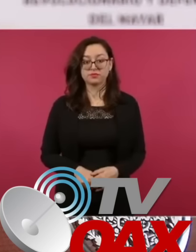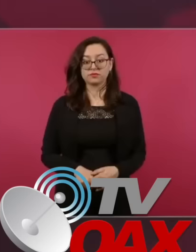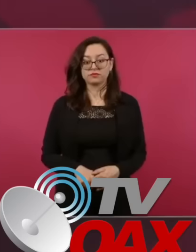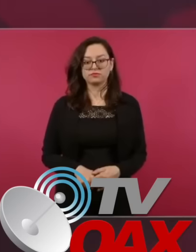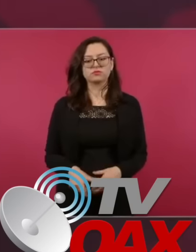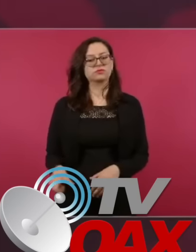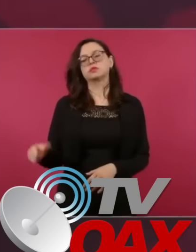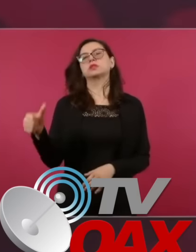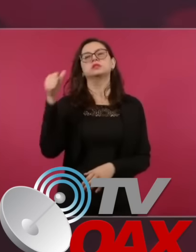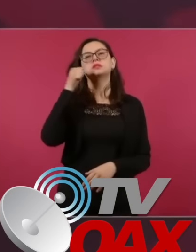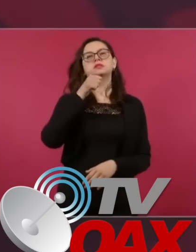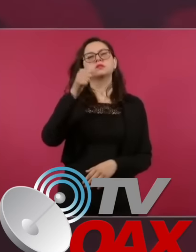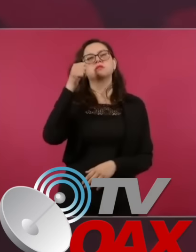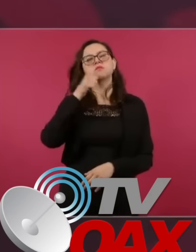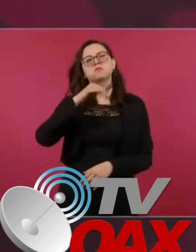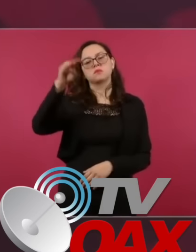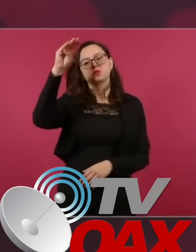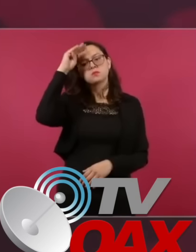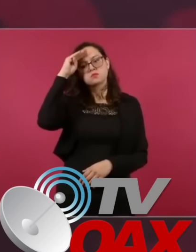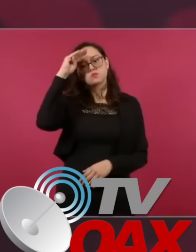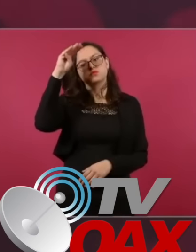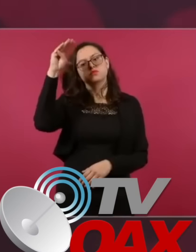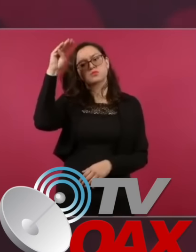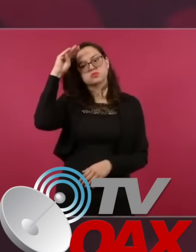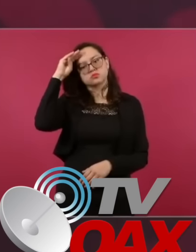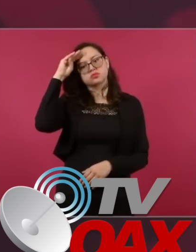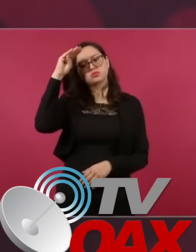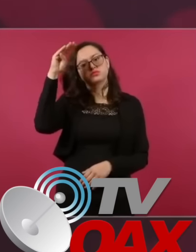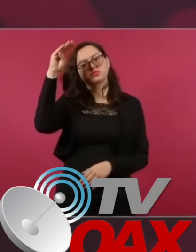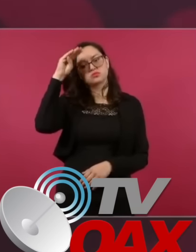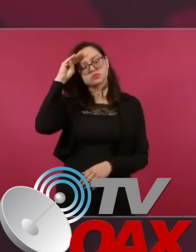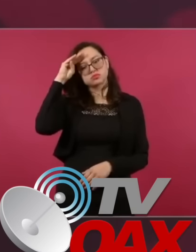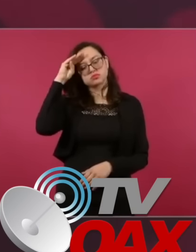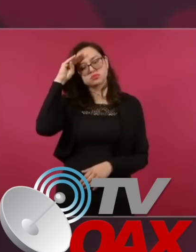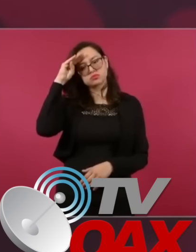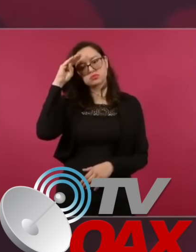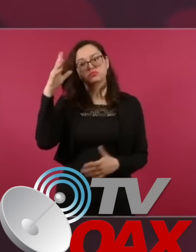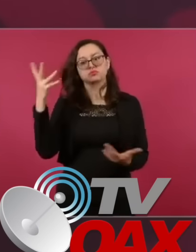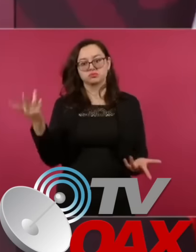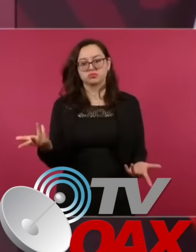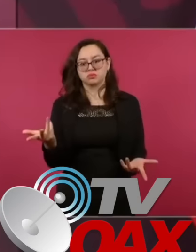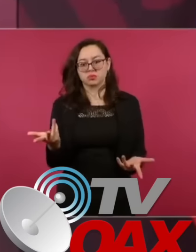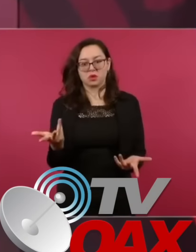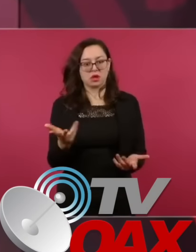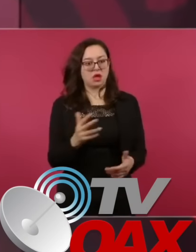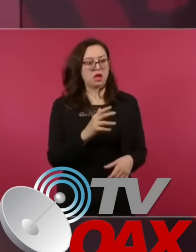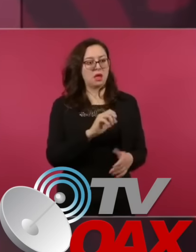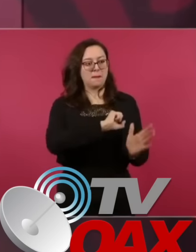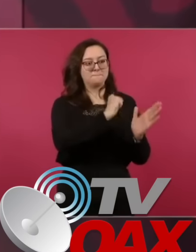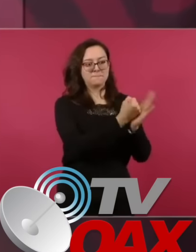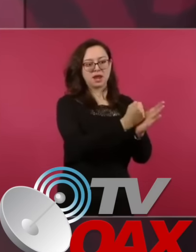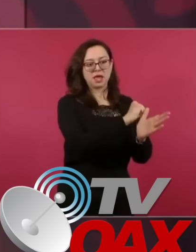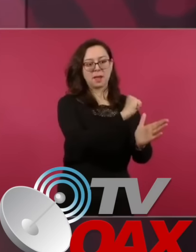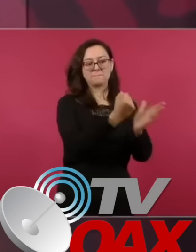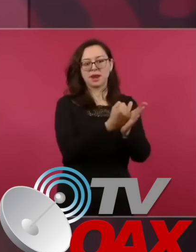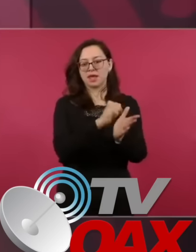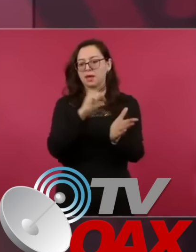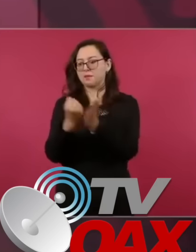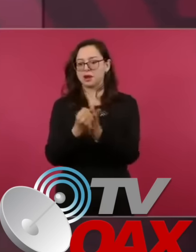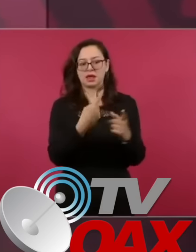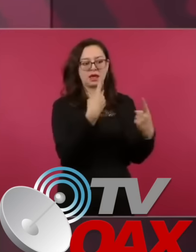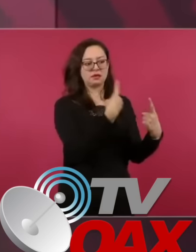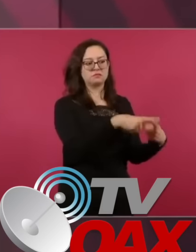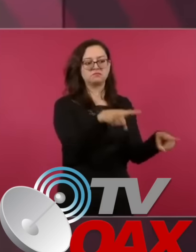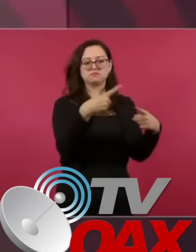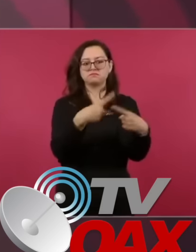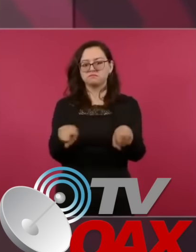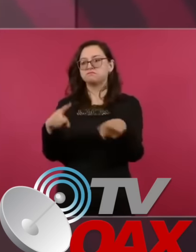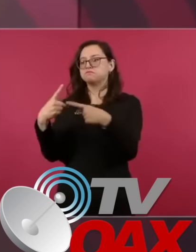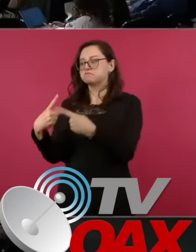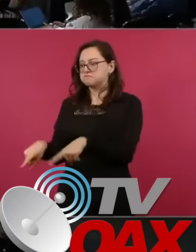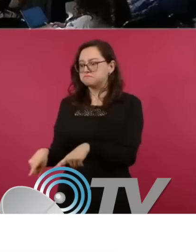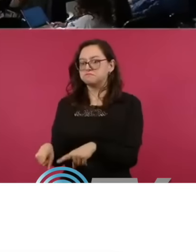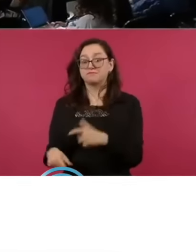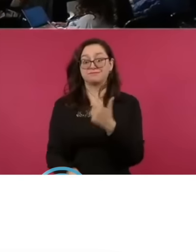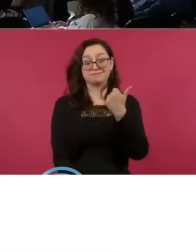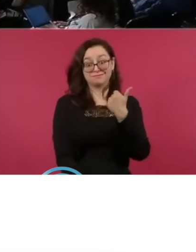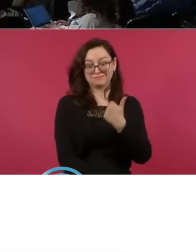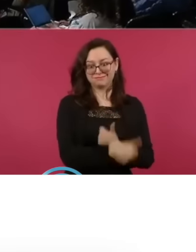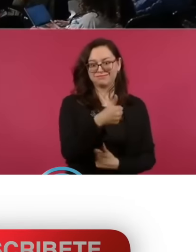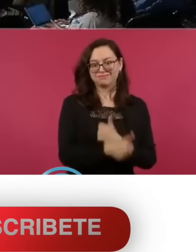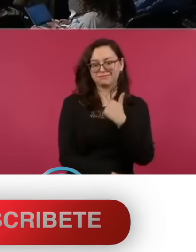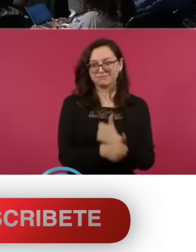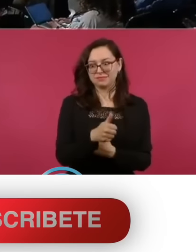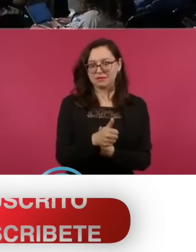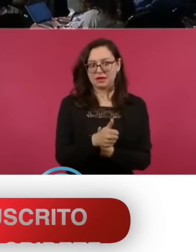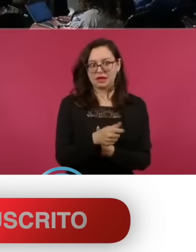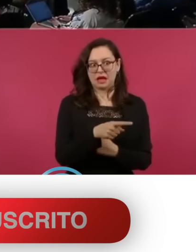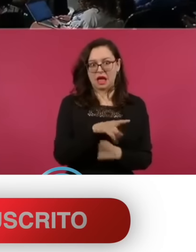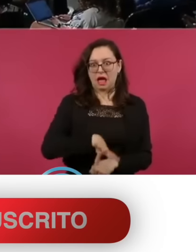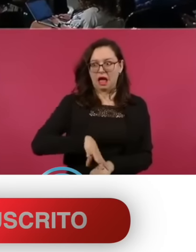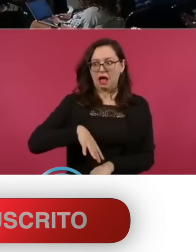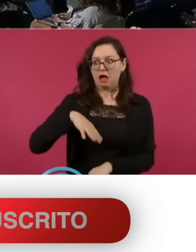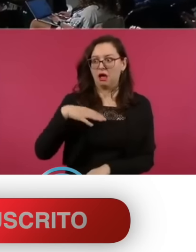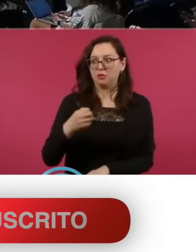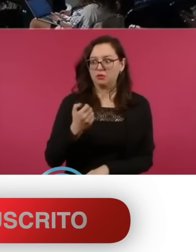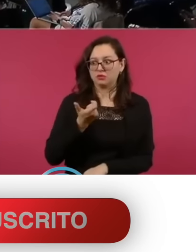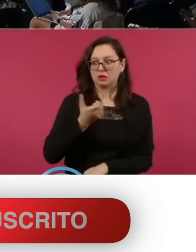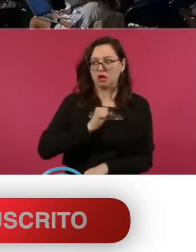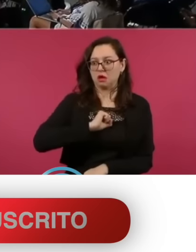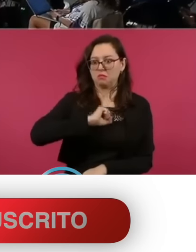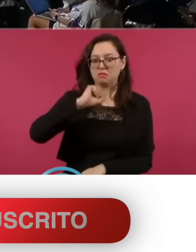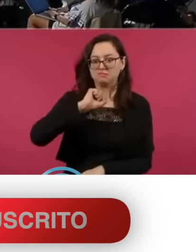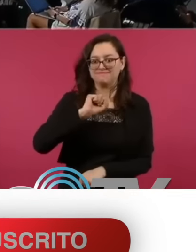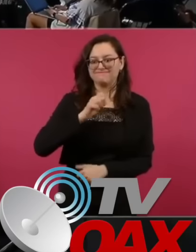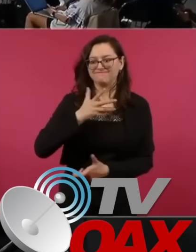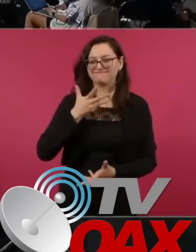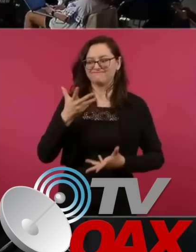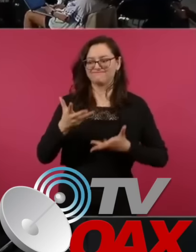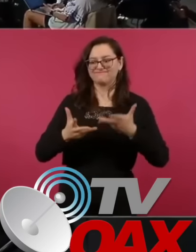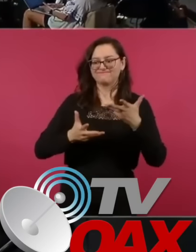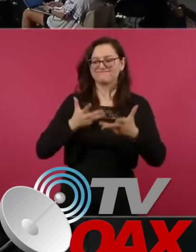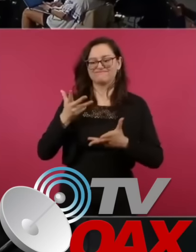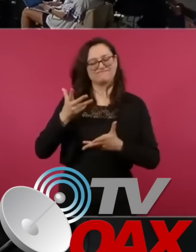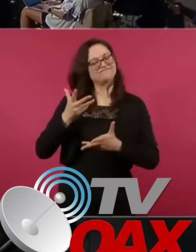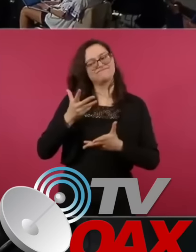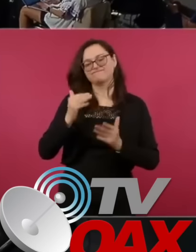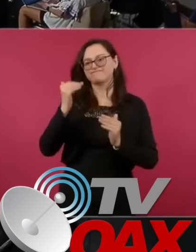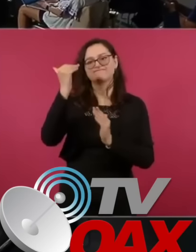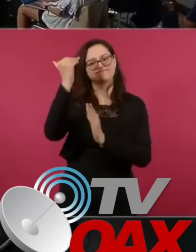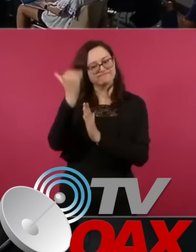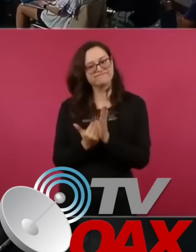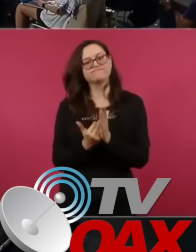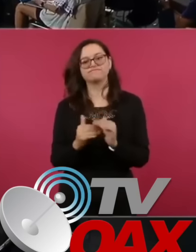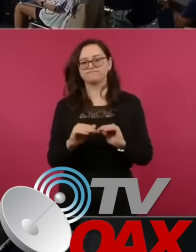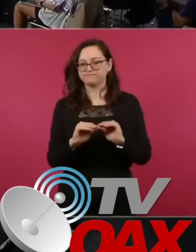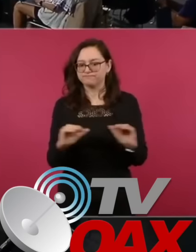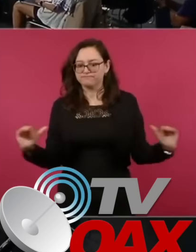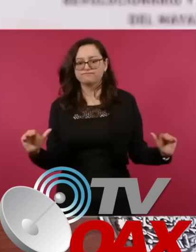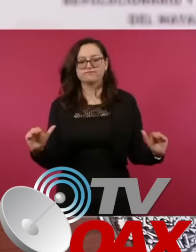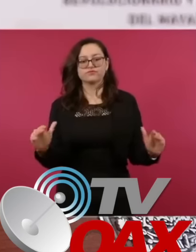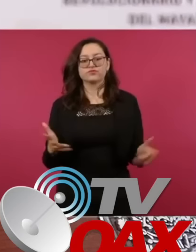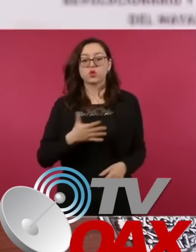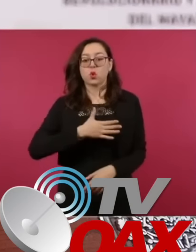siempre en que haya competencia para que se cobre lo justo al consumidor a quien necesita de un